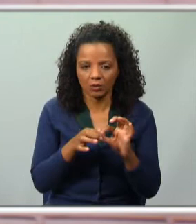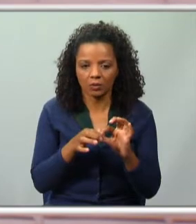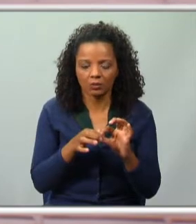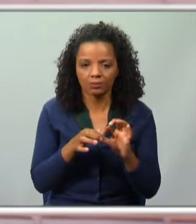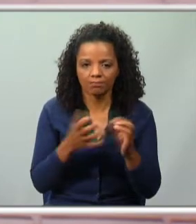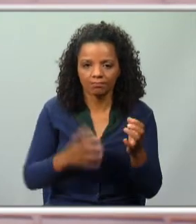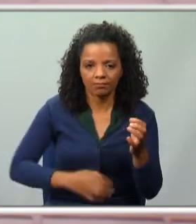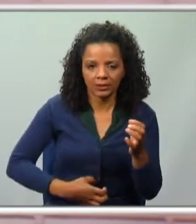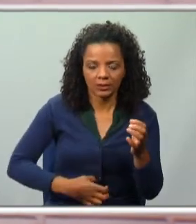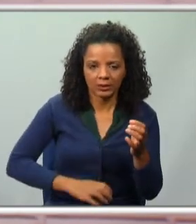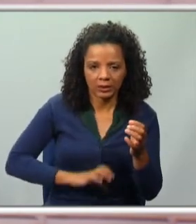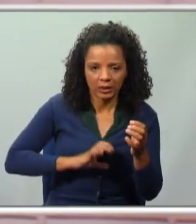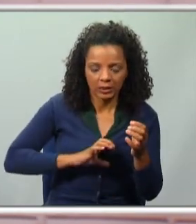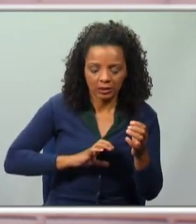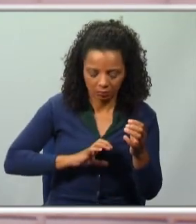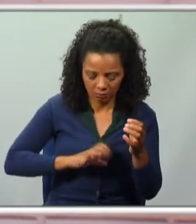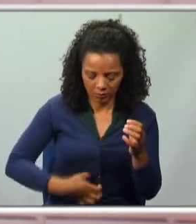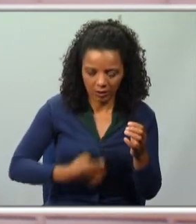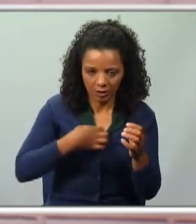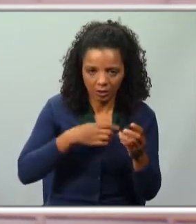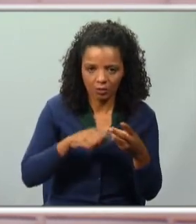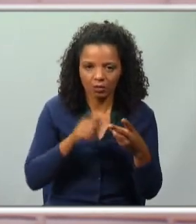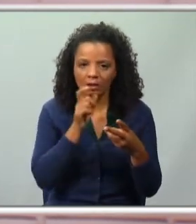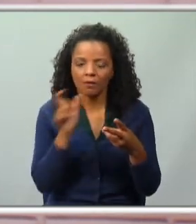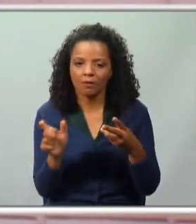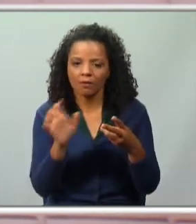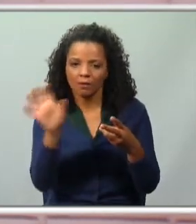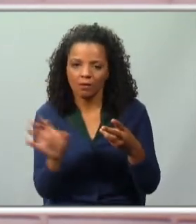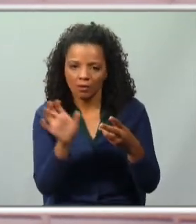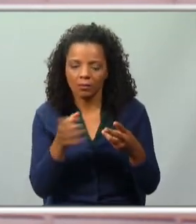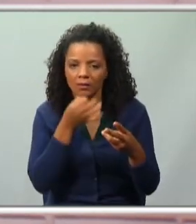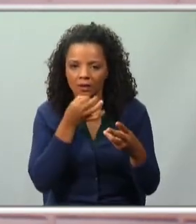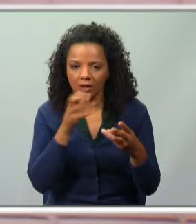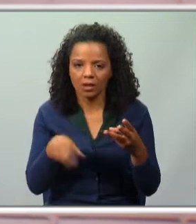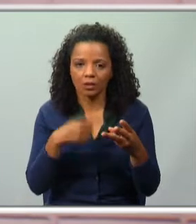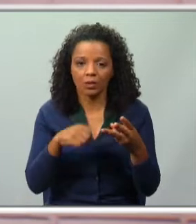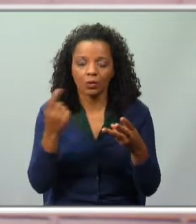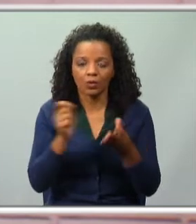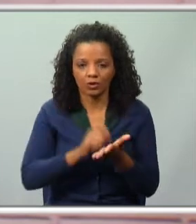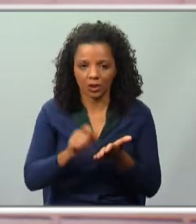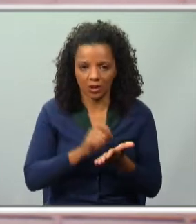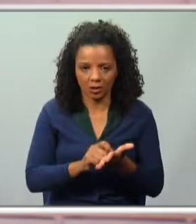significado com a pronúncia e até com a grafia prontos para conhecer se 與發音甚至與準備好迎接如果